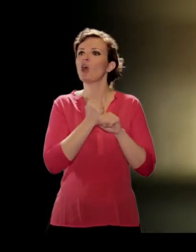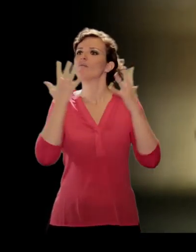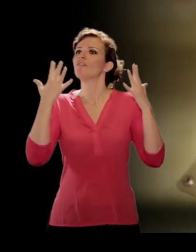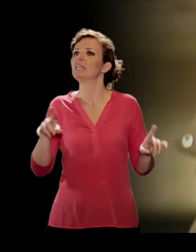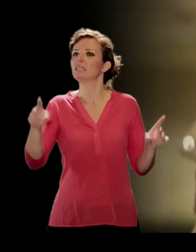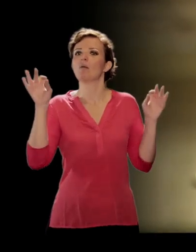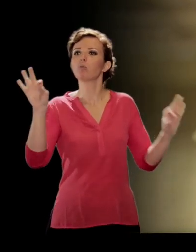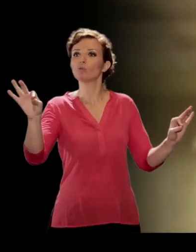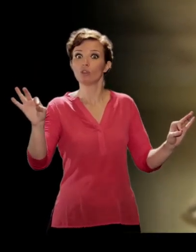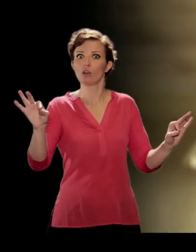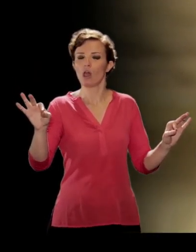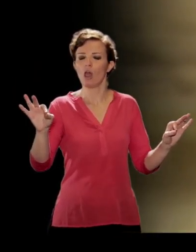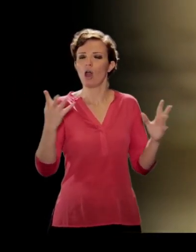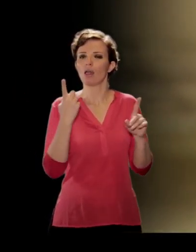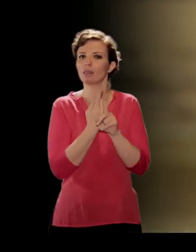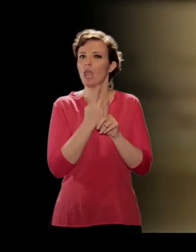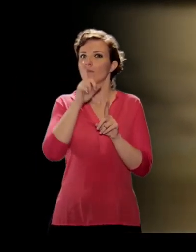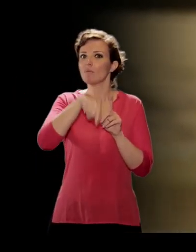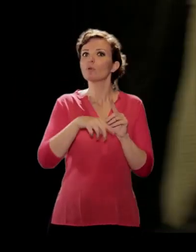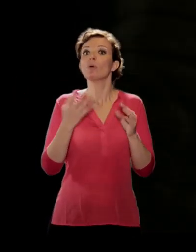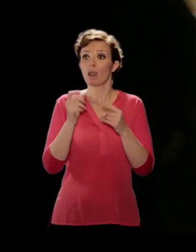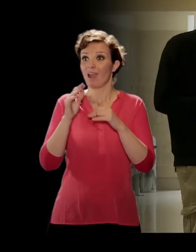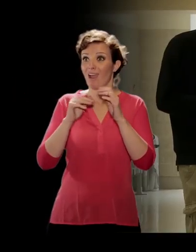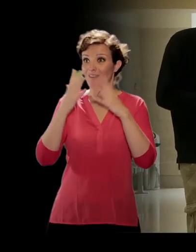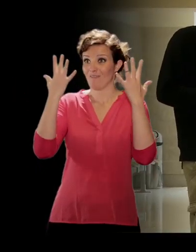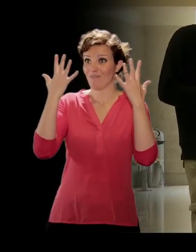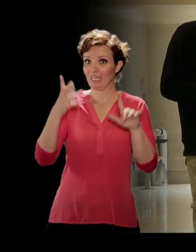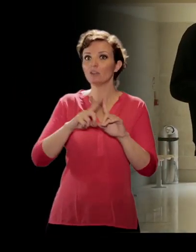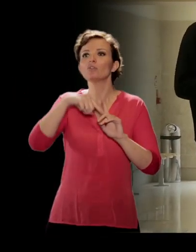ma deve includere anche tutto il periodo di vita utile dell'opera.